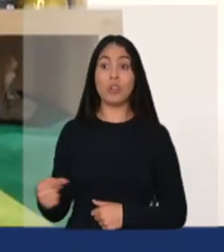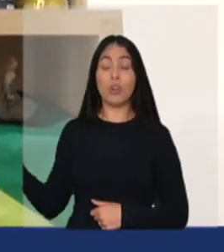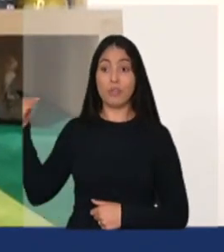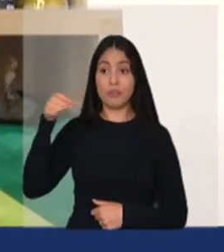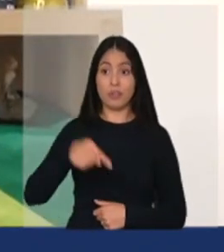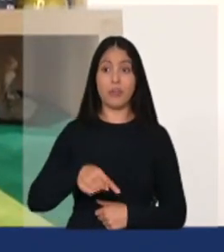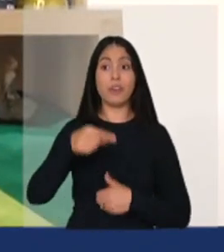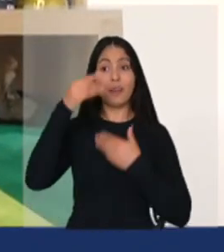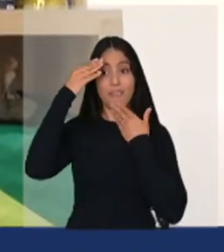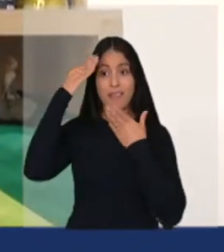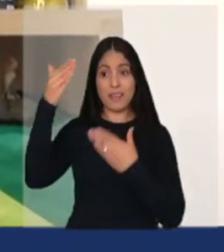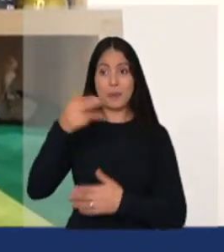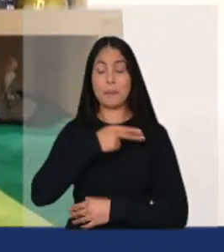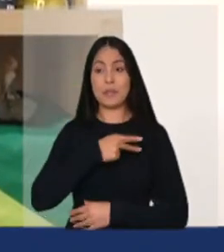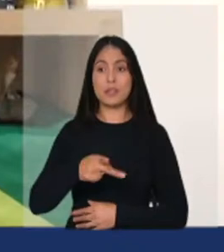CADA VEZ MAIS, OS SENHORES